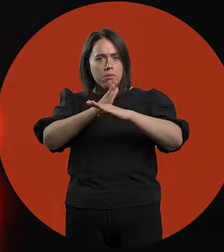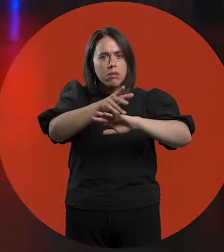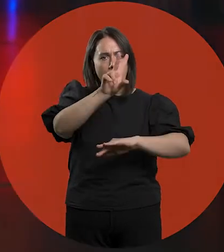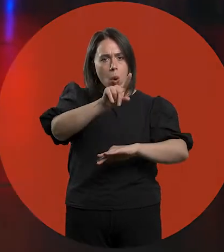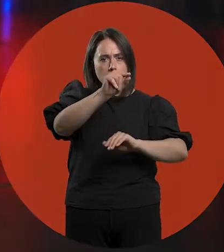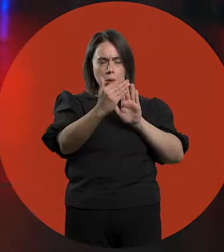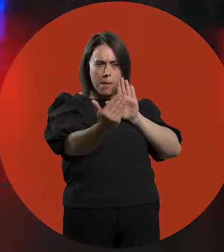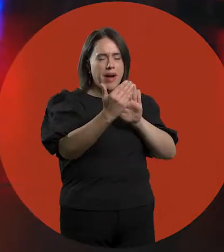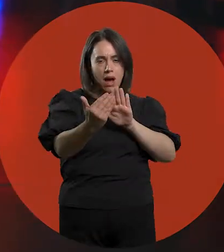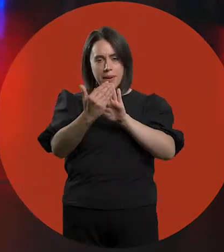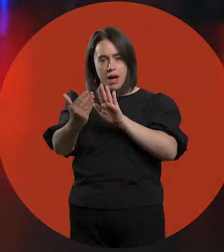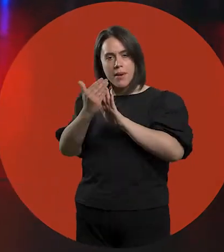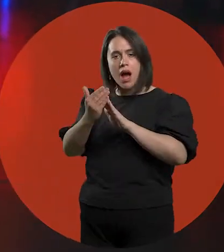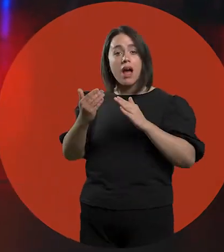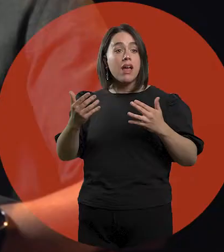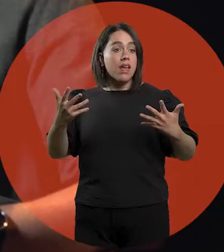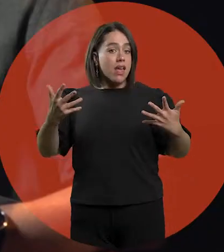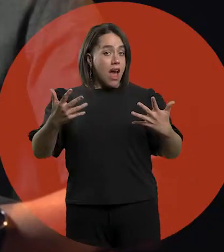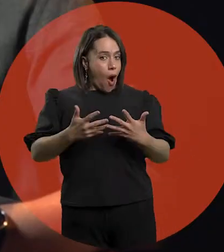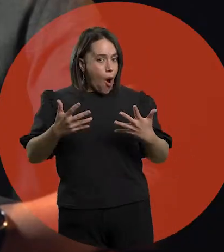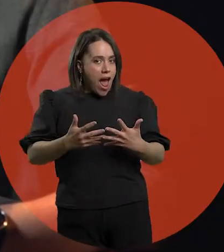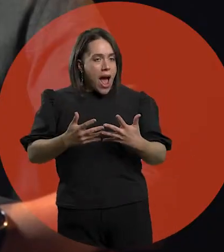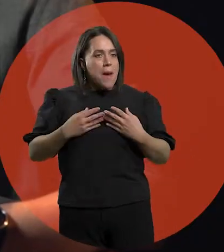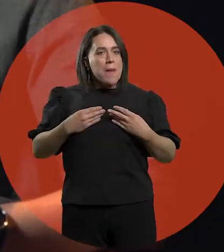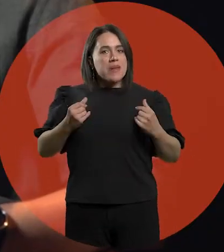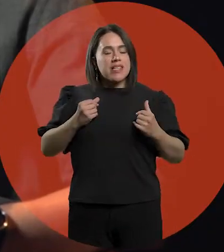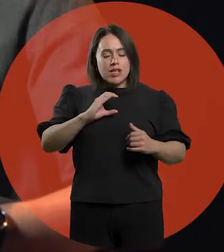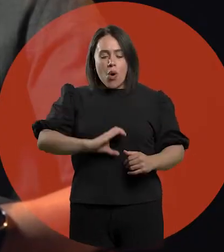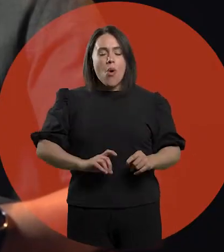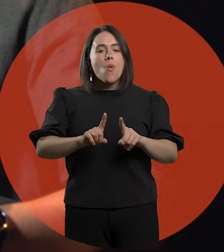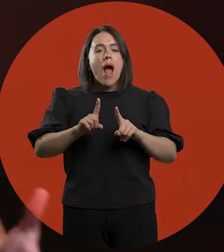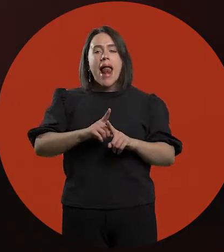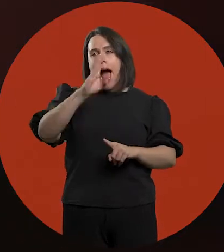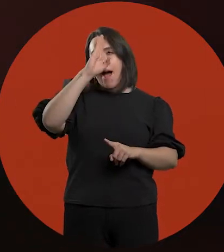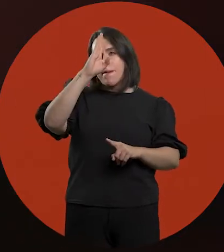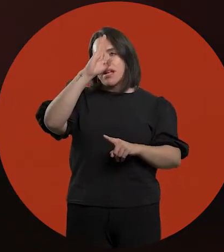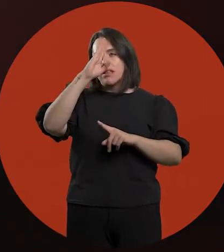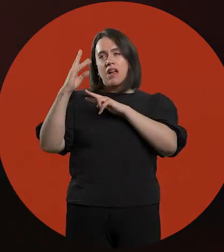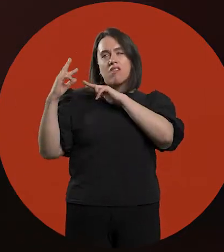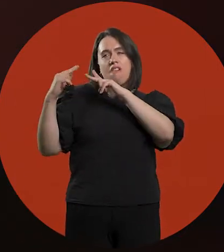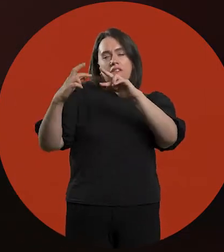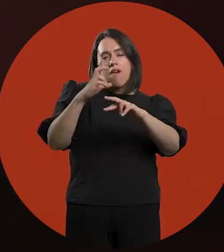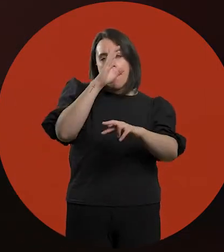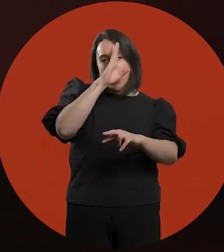y actualmente me defino, como dije, una aprendiz eterna. ¿Por qué? Porque me encanta aprender.